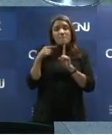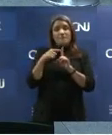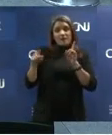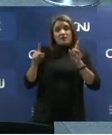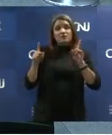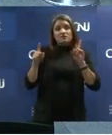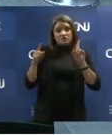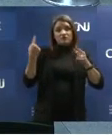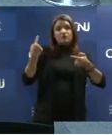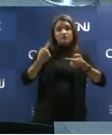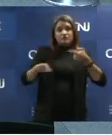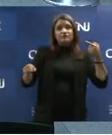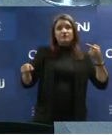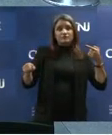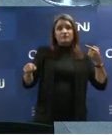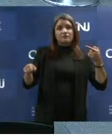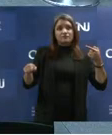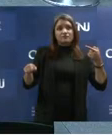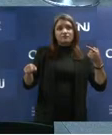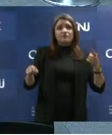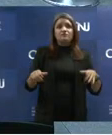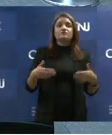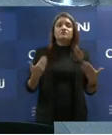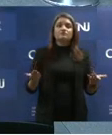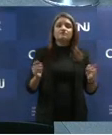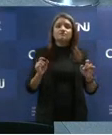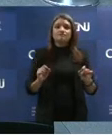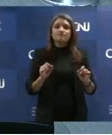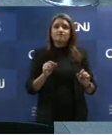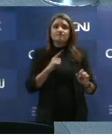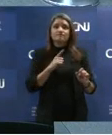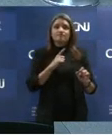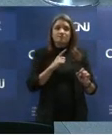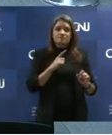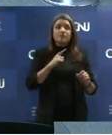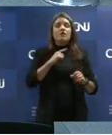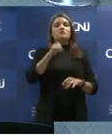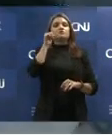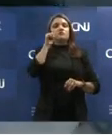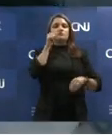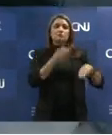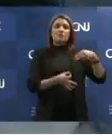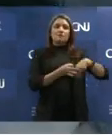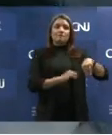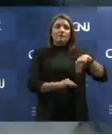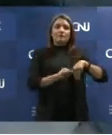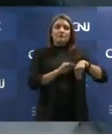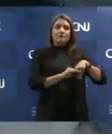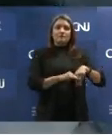Trata-se de Pedido de Providências (PP). No qual a Douta Corregedora Nacional de Justiça proponha ao plenário do CNJ